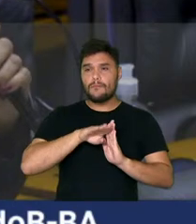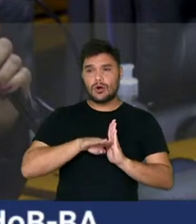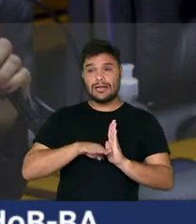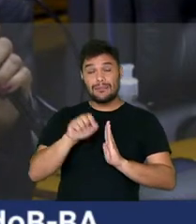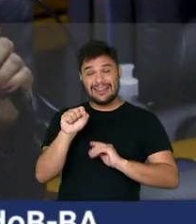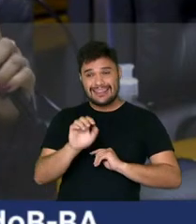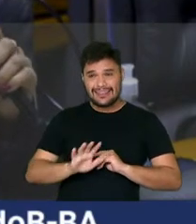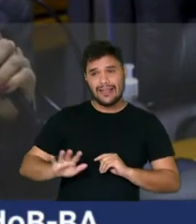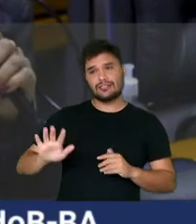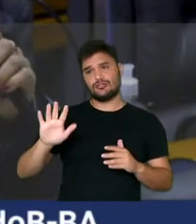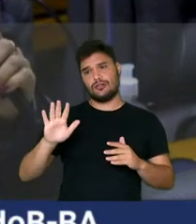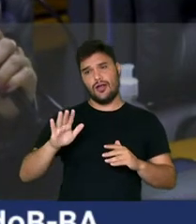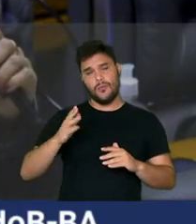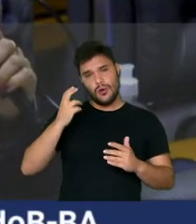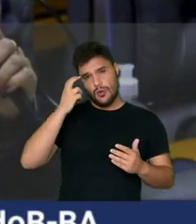NECESSÁRIO CONSTITUIR UMA